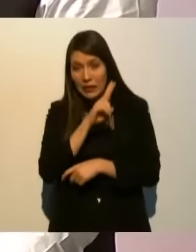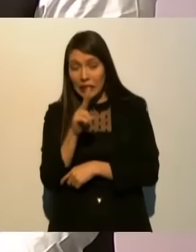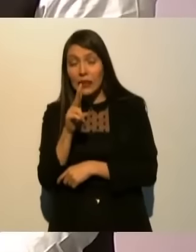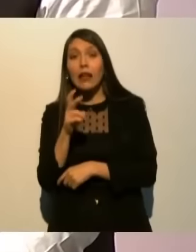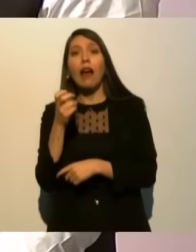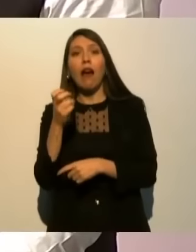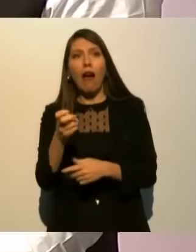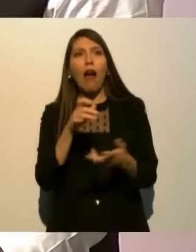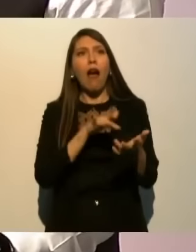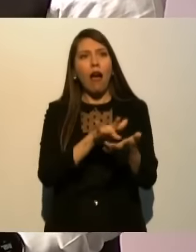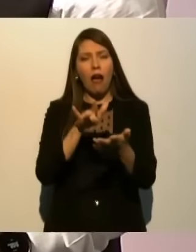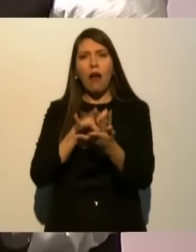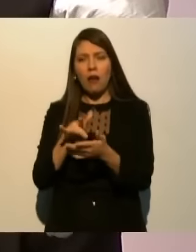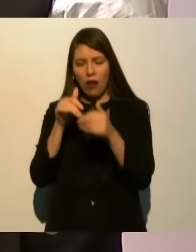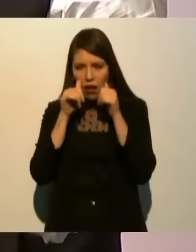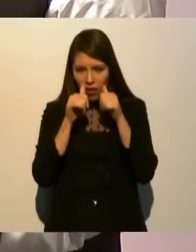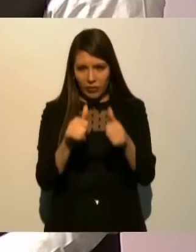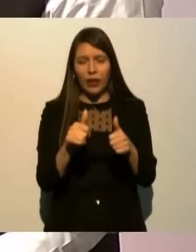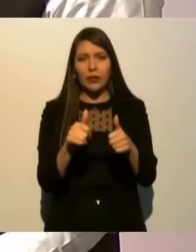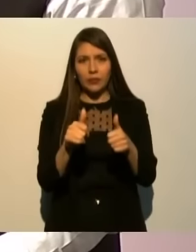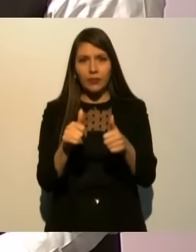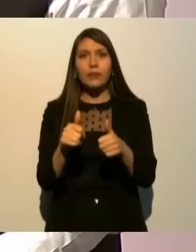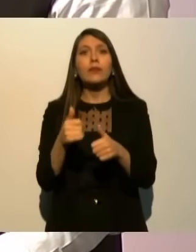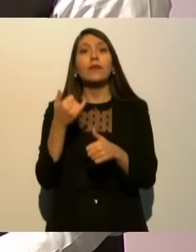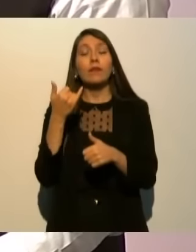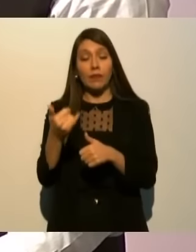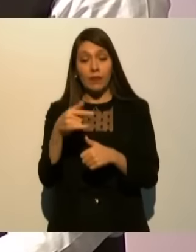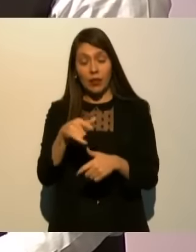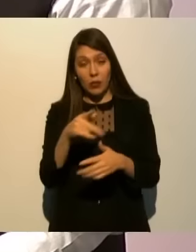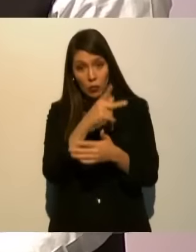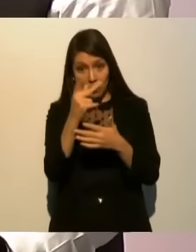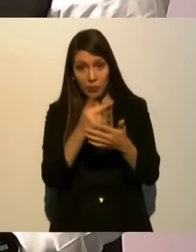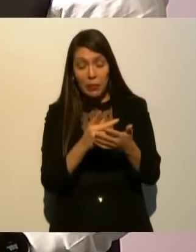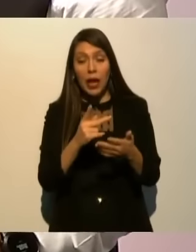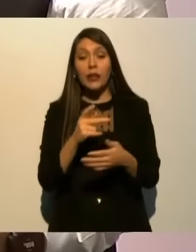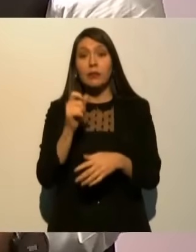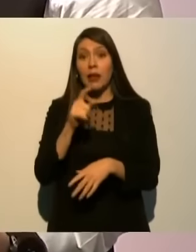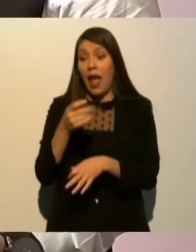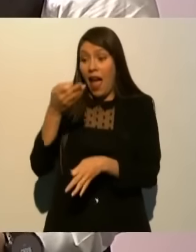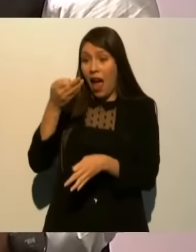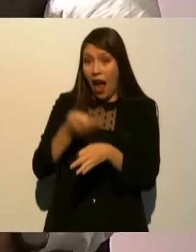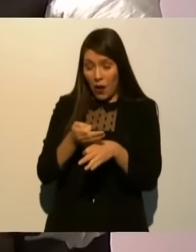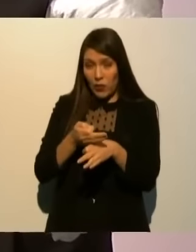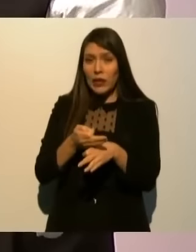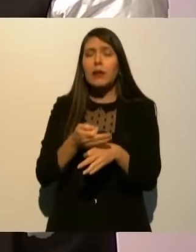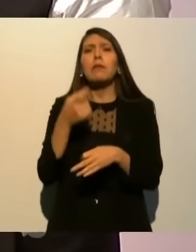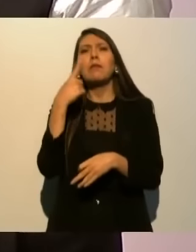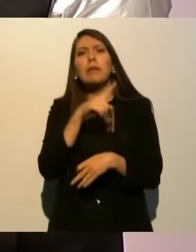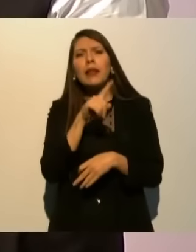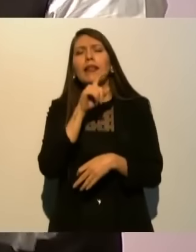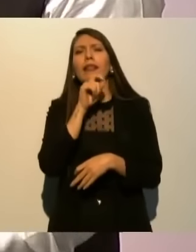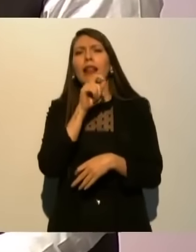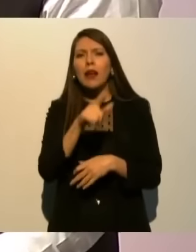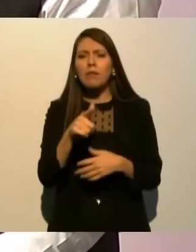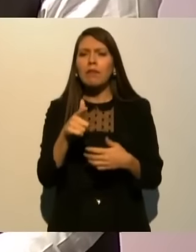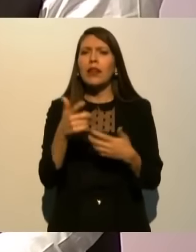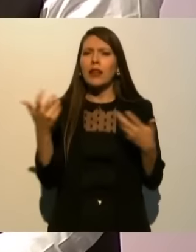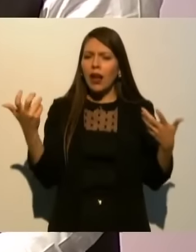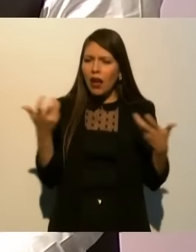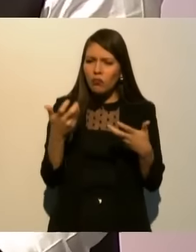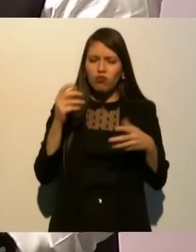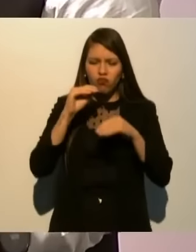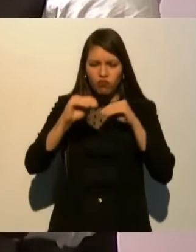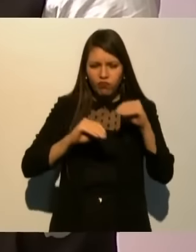necesidades que tenemos de manera inmediata sino que también contemplara acciones para garantizar